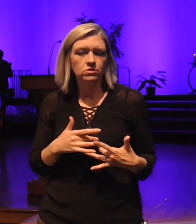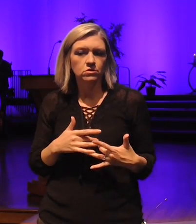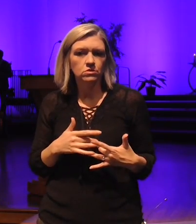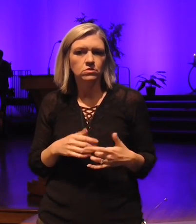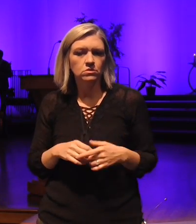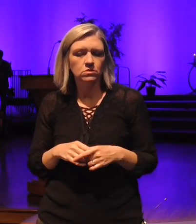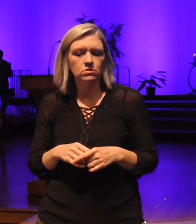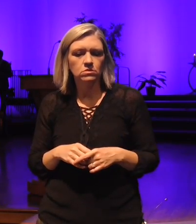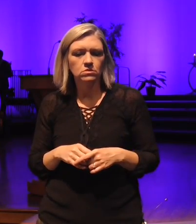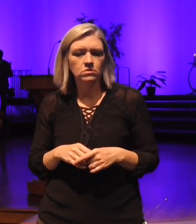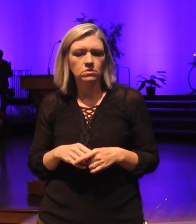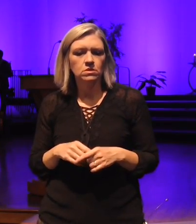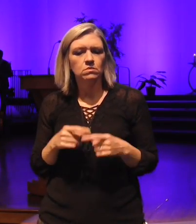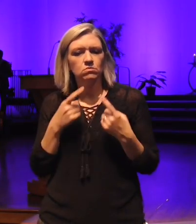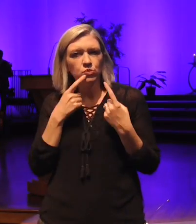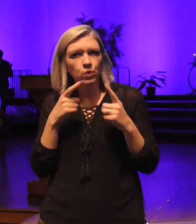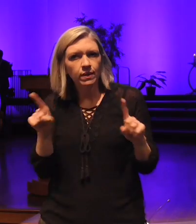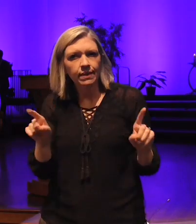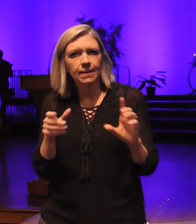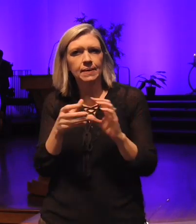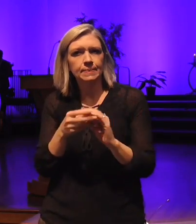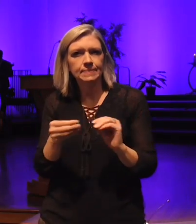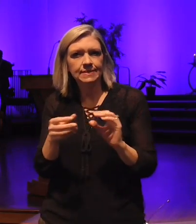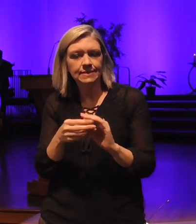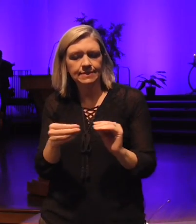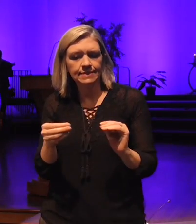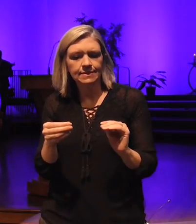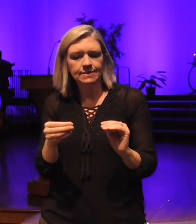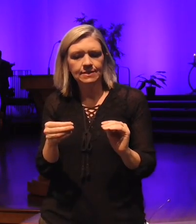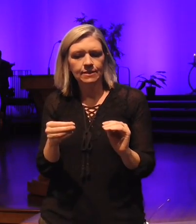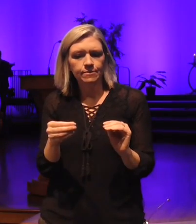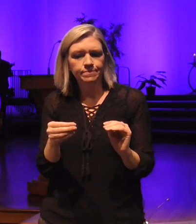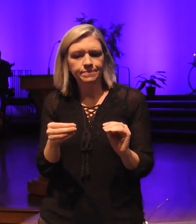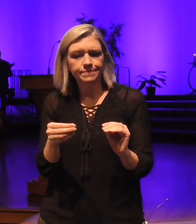proclama la voz del espíritu